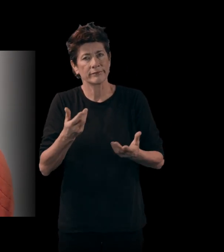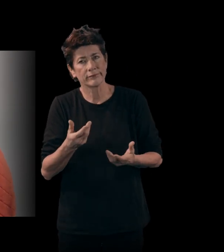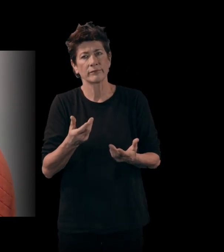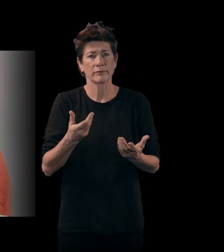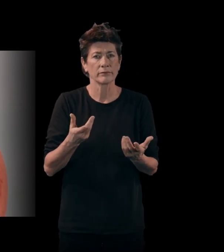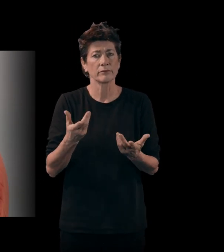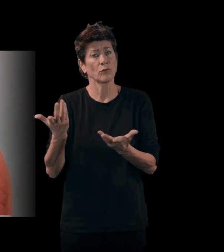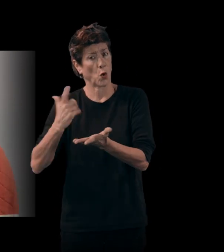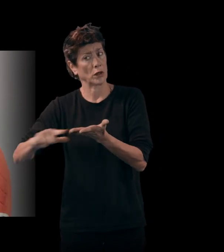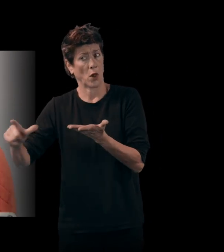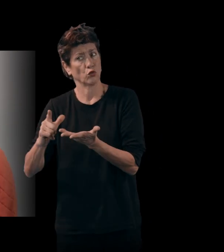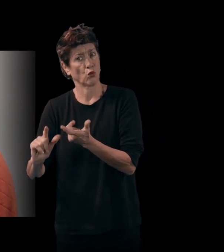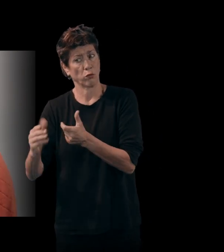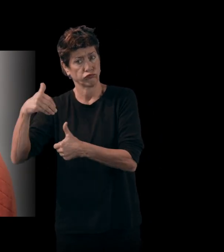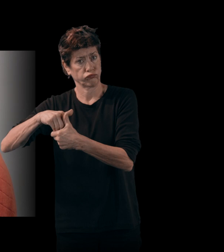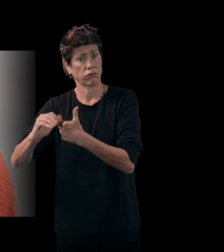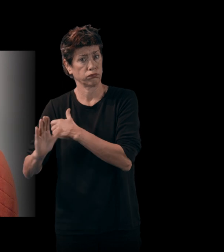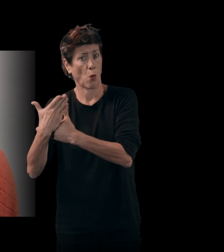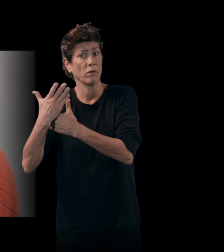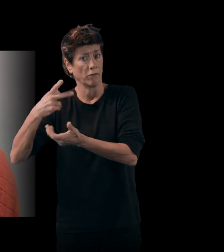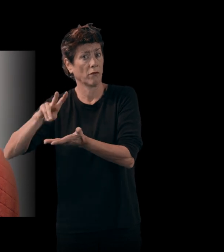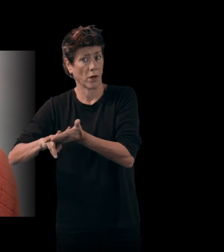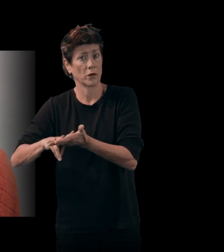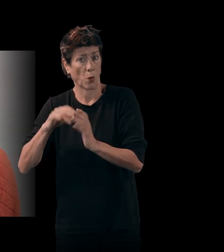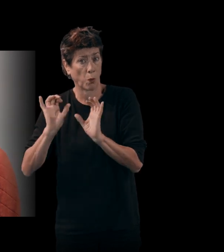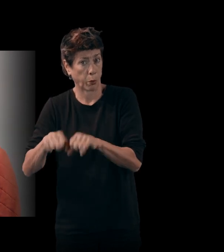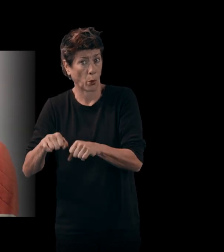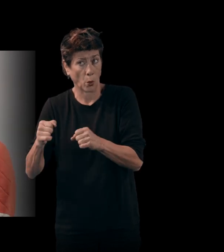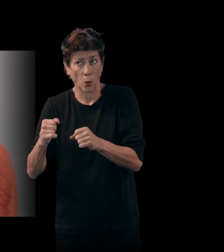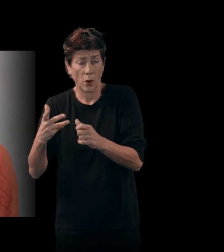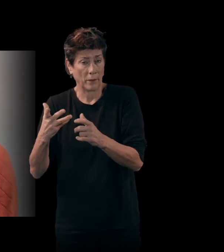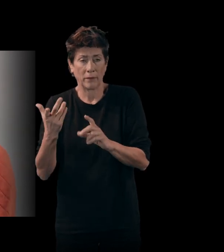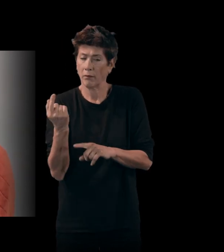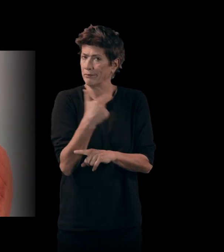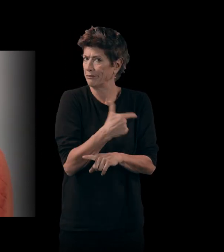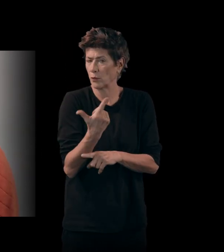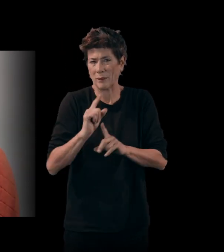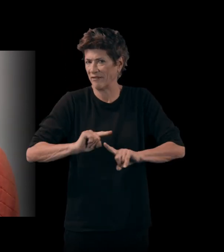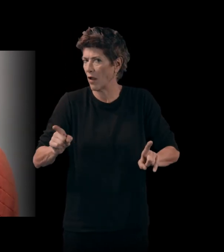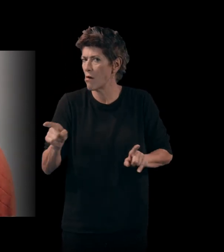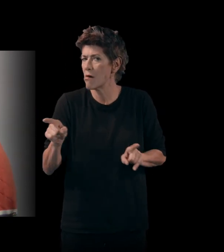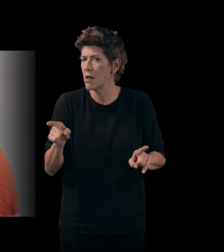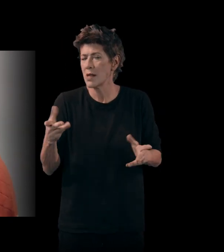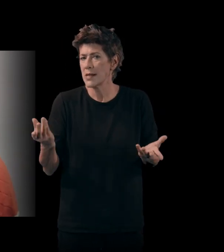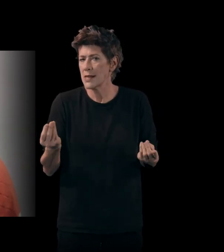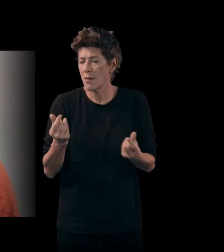très puissante avec la littérature. Ce sont des formes différentes pour essayer de toucher des choses